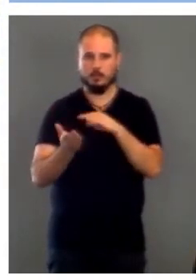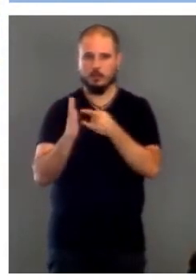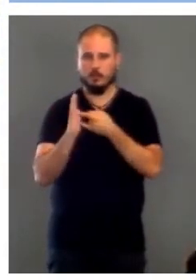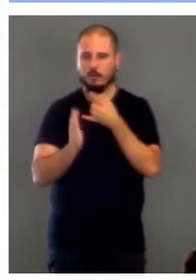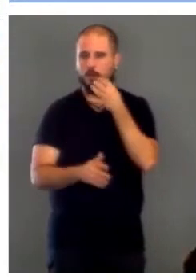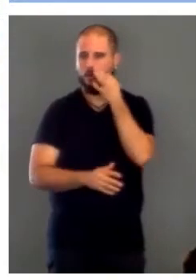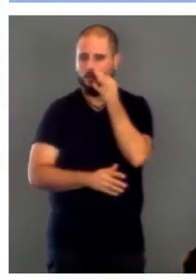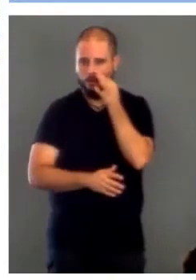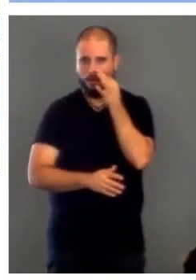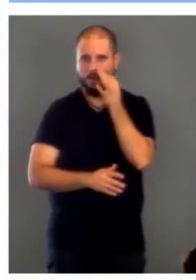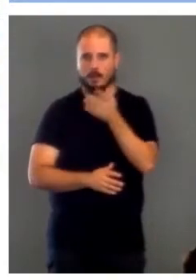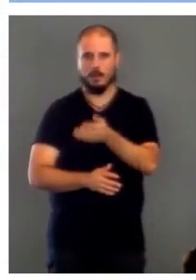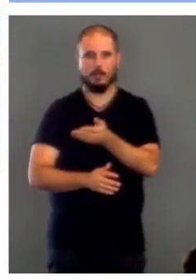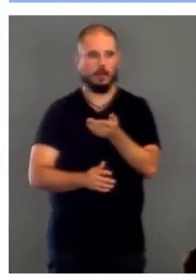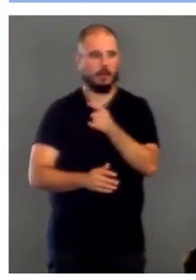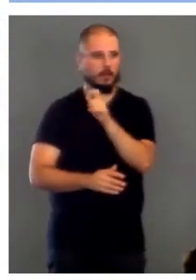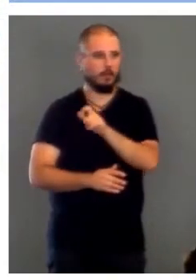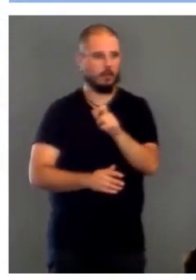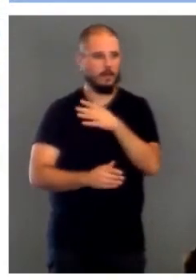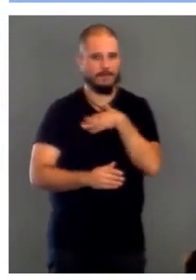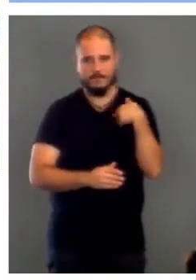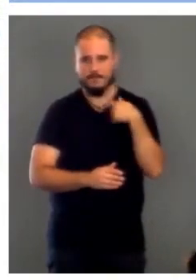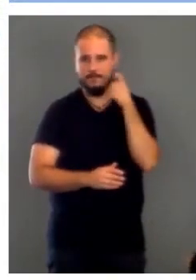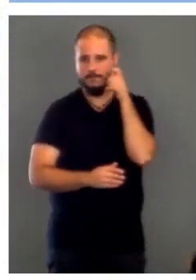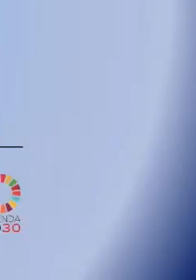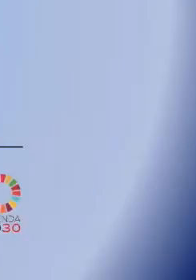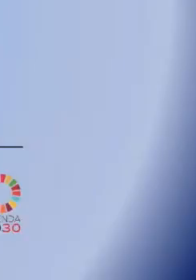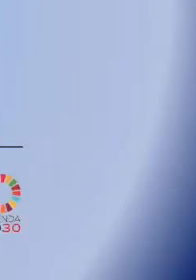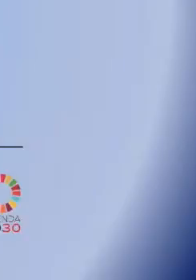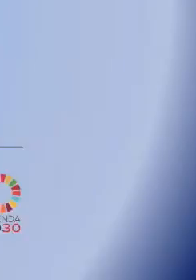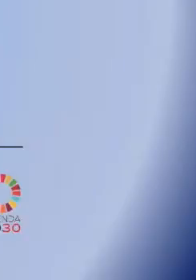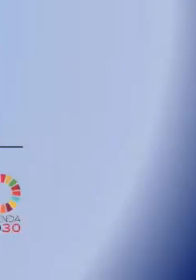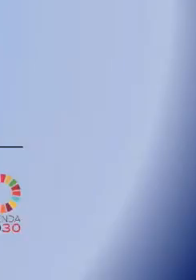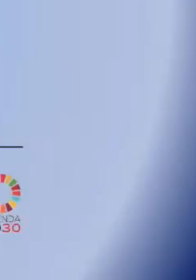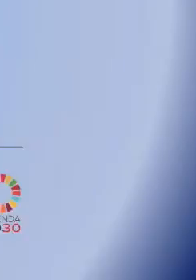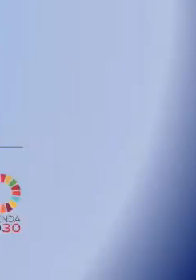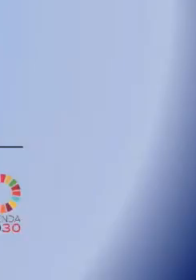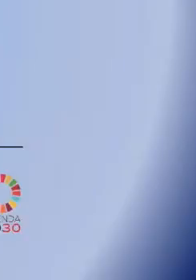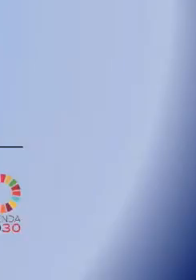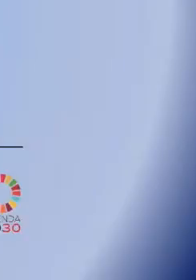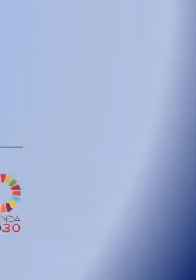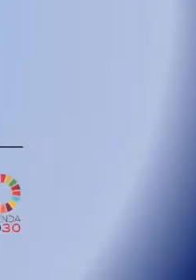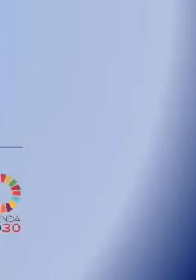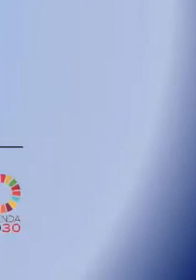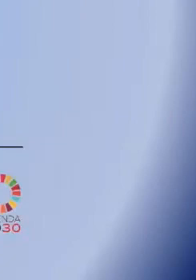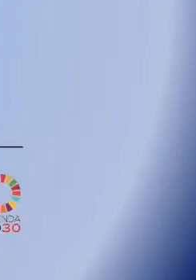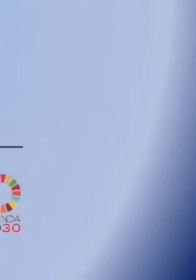Para lograr que Porque quien quiera vivir en un pueblo Lo haga Eso es otra historia es la historia de Pachi Miranda